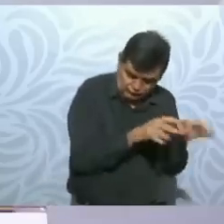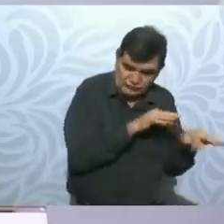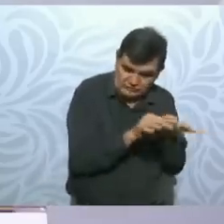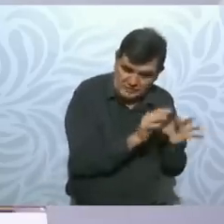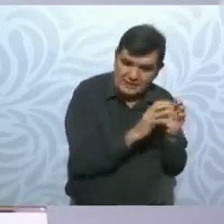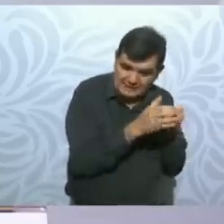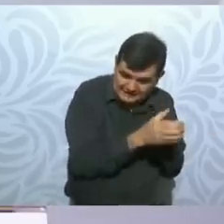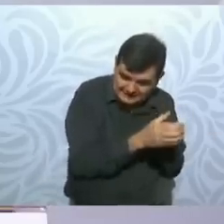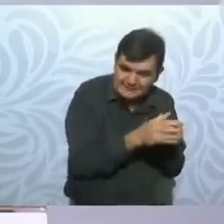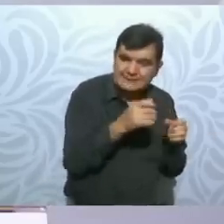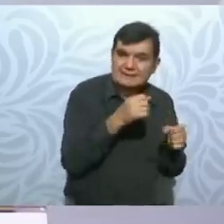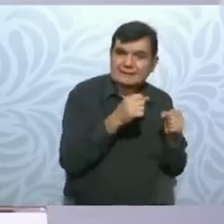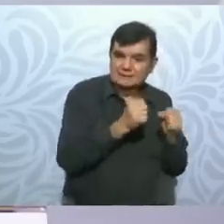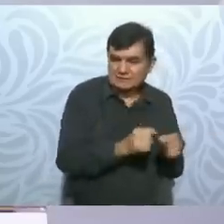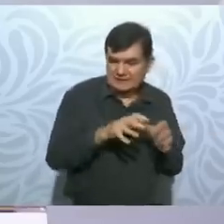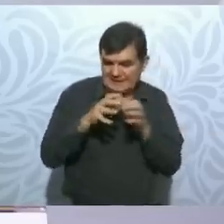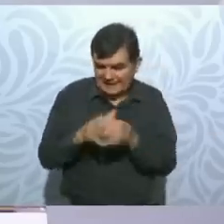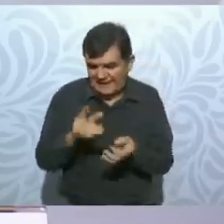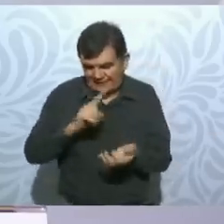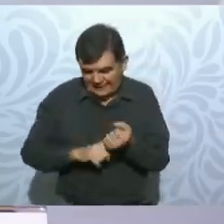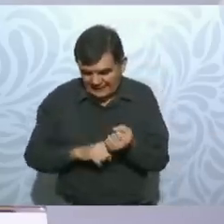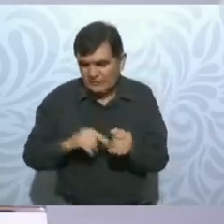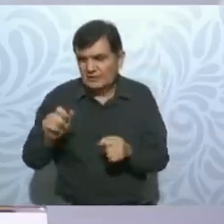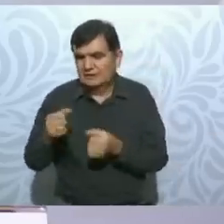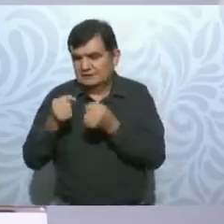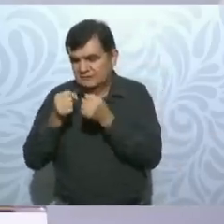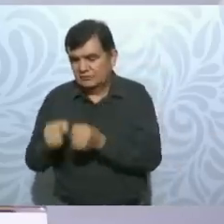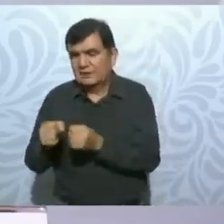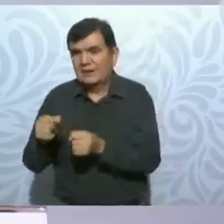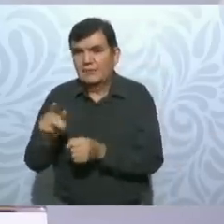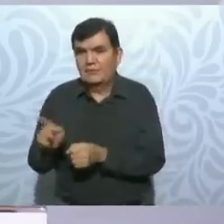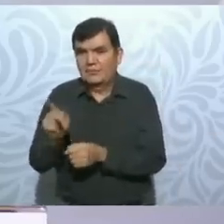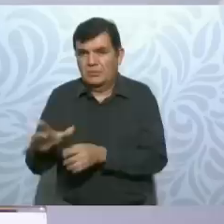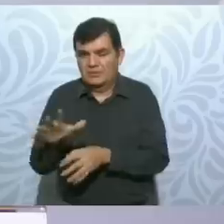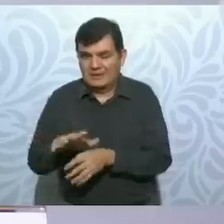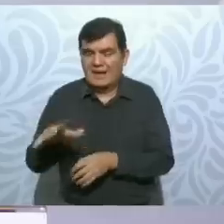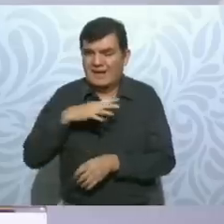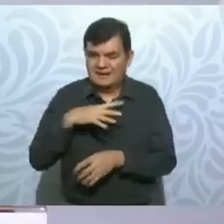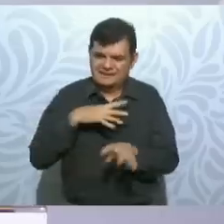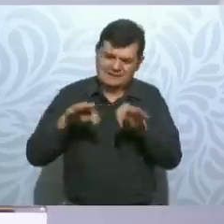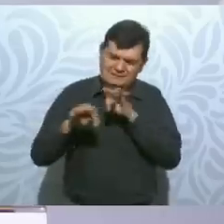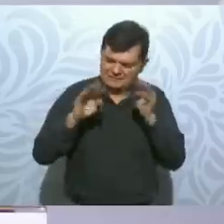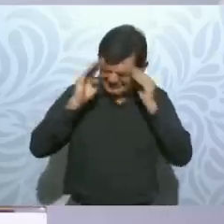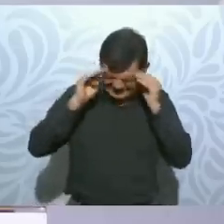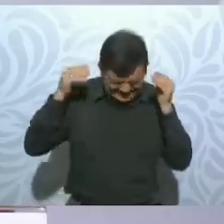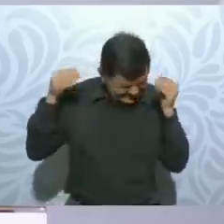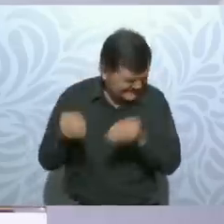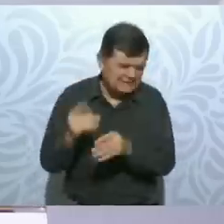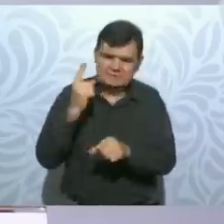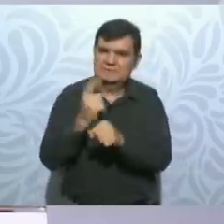la seguridad interior la seguridad pública es su principal función en este momento y para